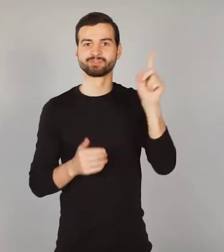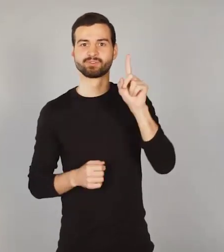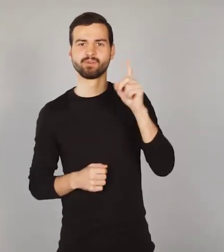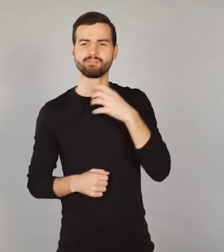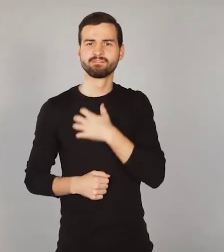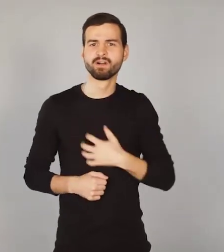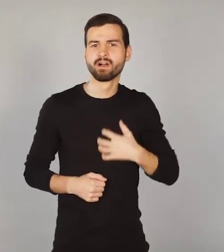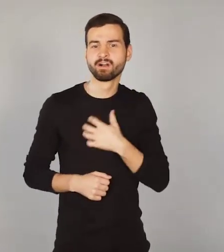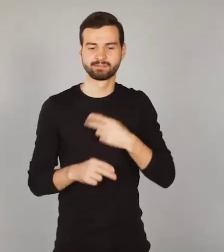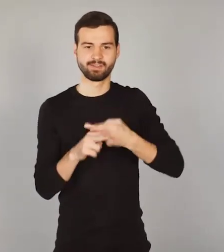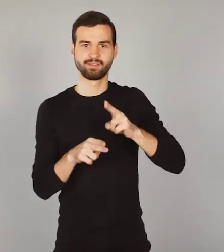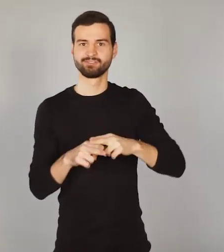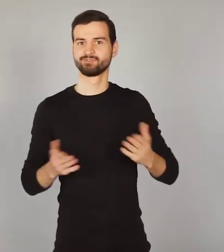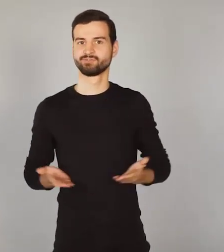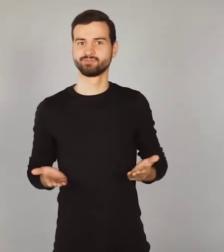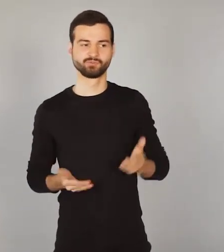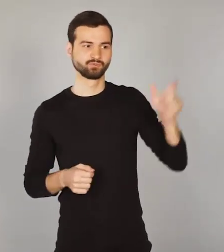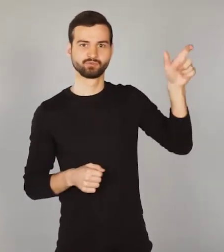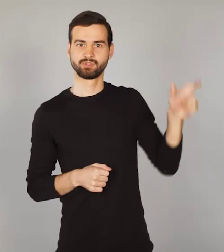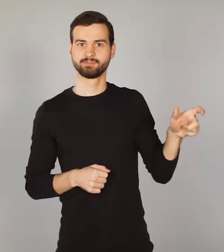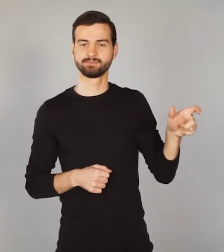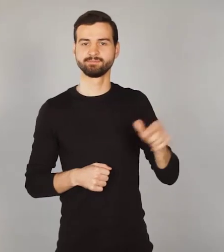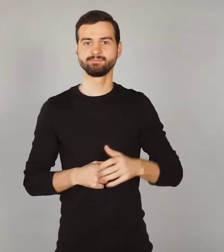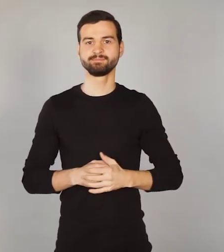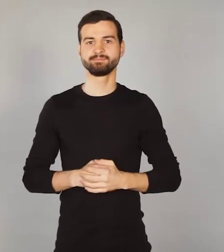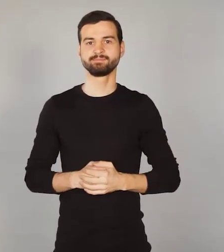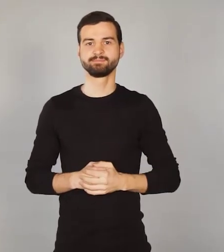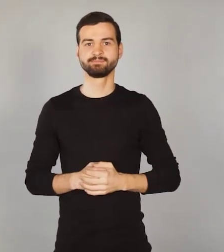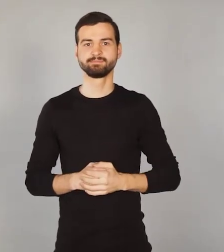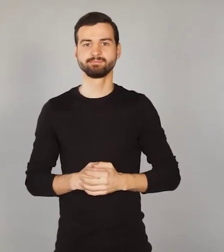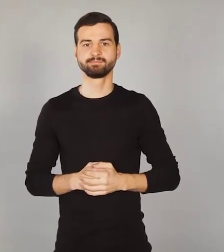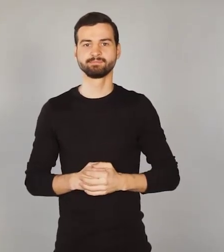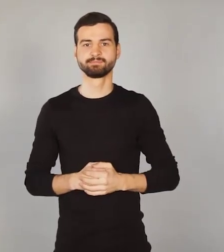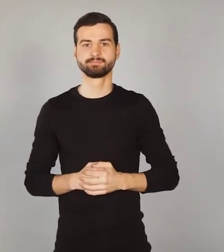что самая главная ценность – это жизнь человека.